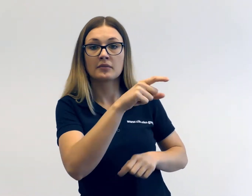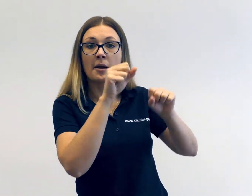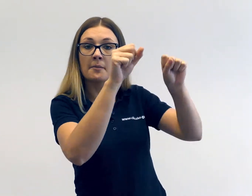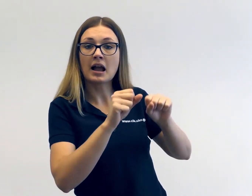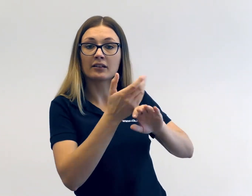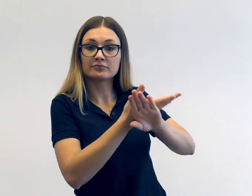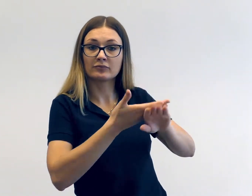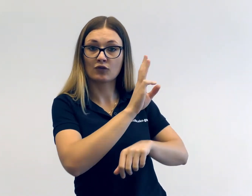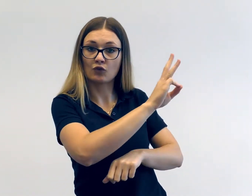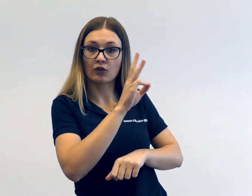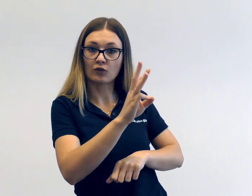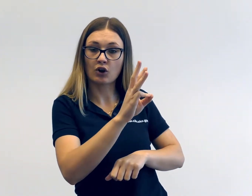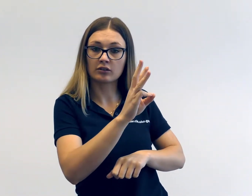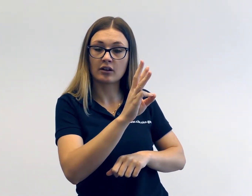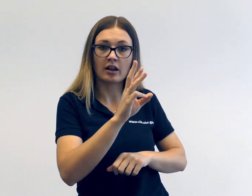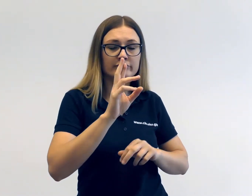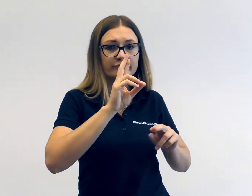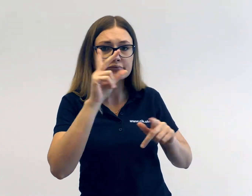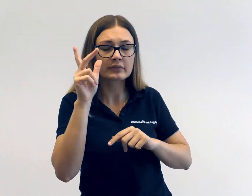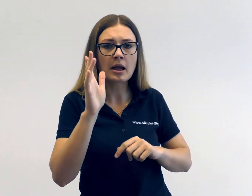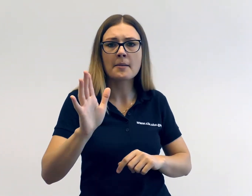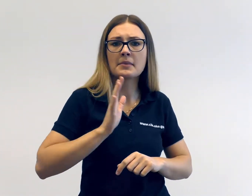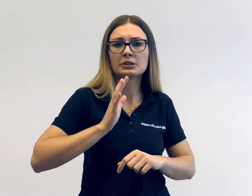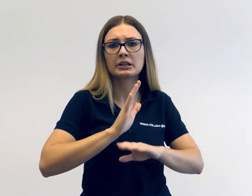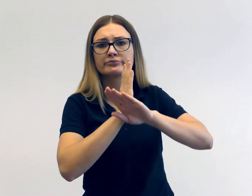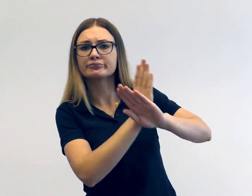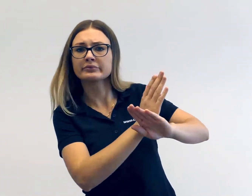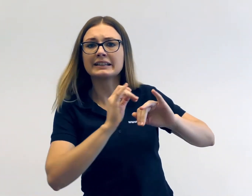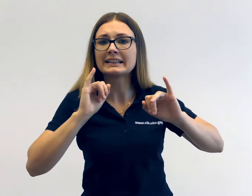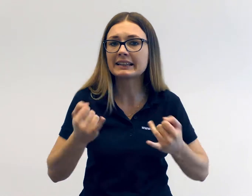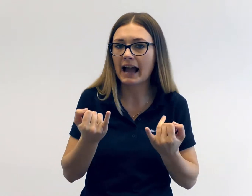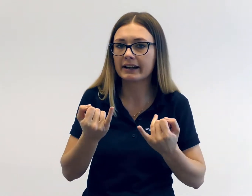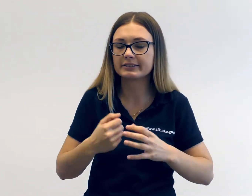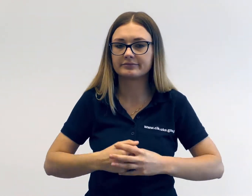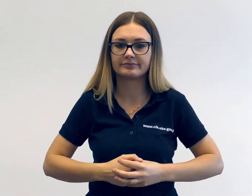Jak się chronić?